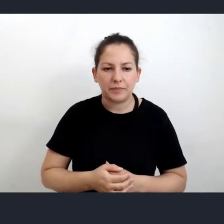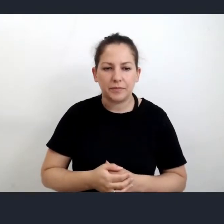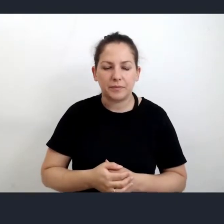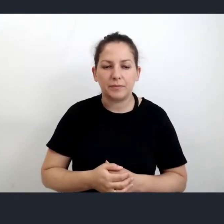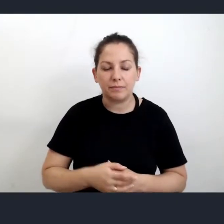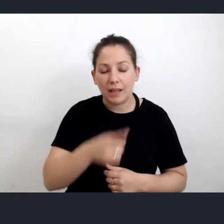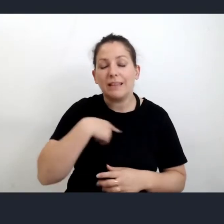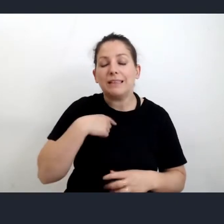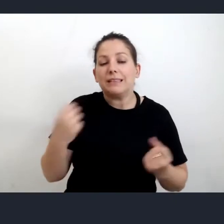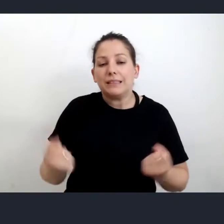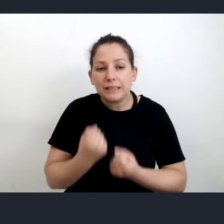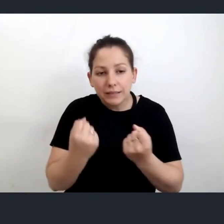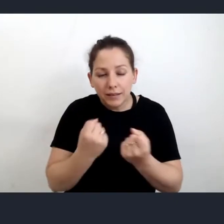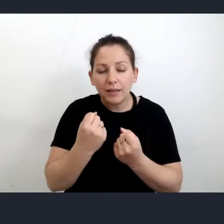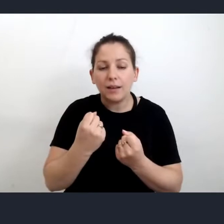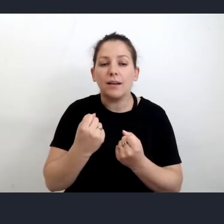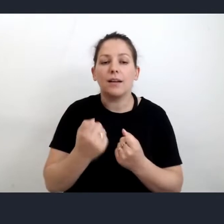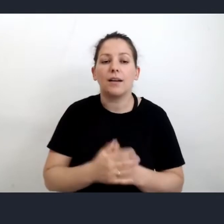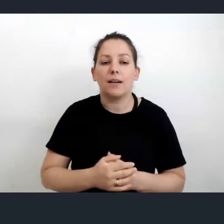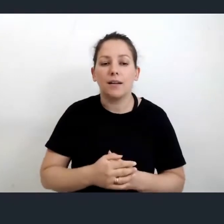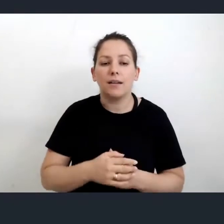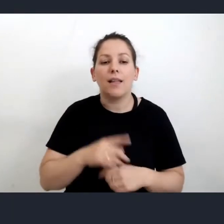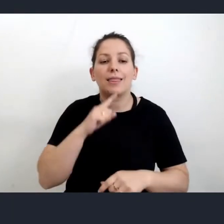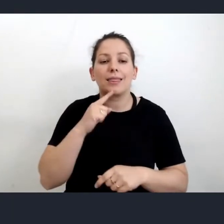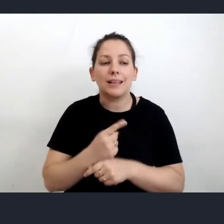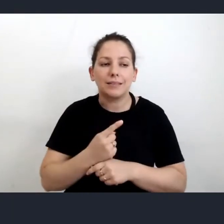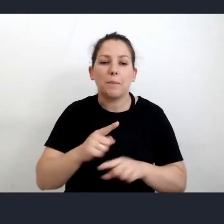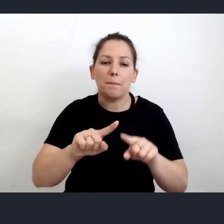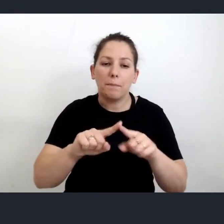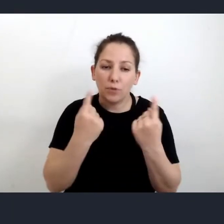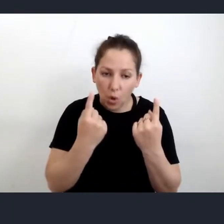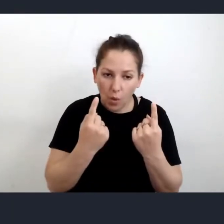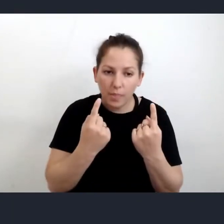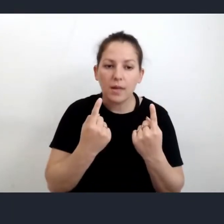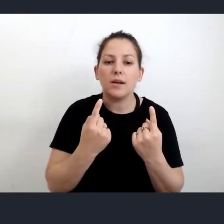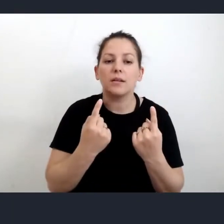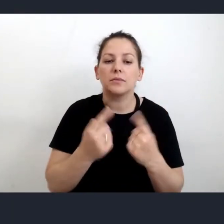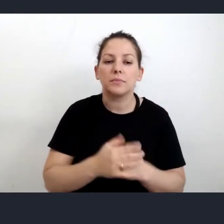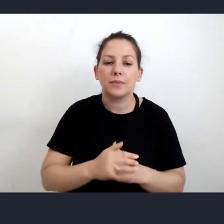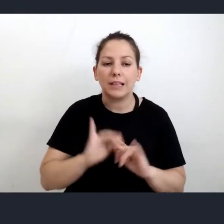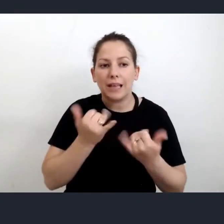żeby decydentów przekonać do tego, żeby to jakoś zmienić.